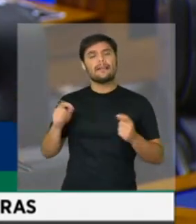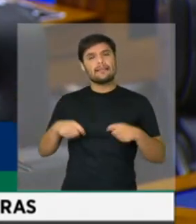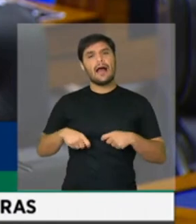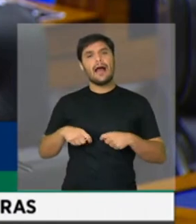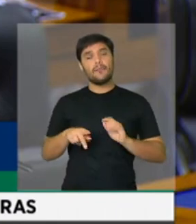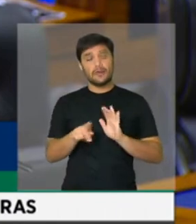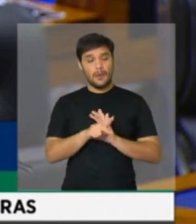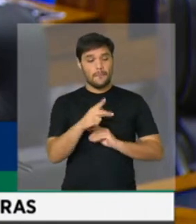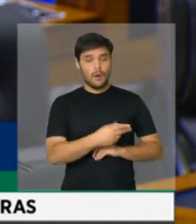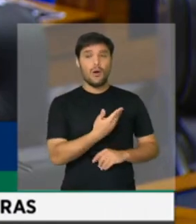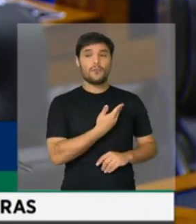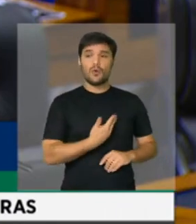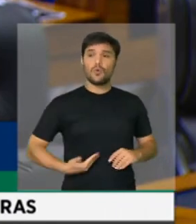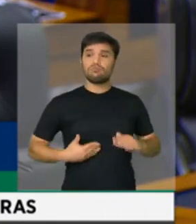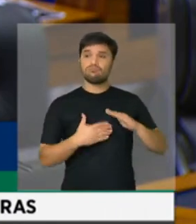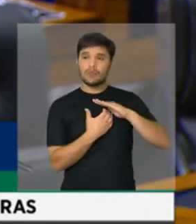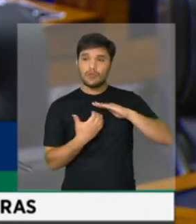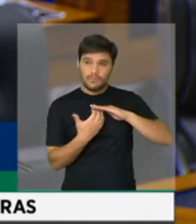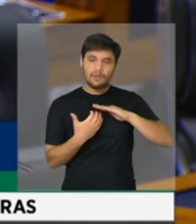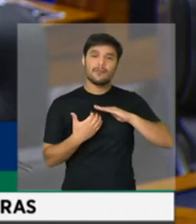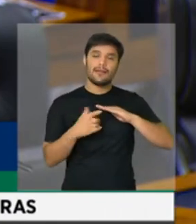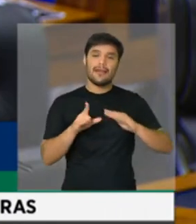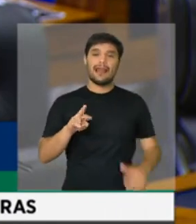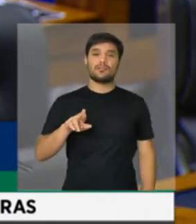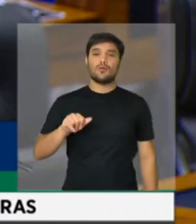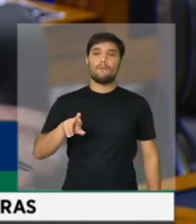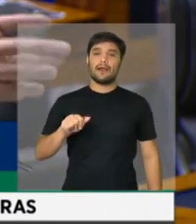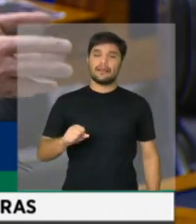UMA EMPRESA PÚBLICA. E ELA FOI FAZER EXATAMENTE O SOCORRO AO AMAPÁ. ENTÃO ESTE É O